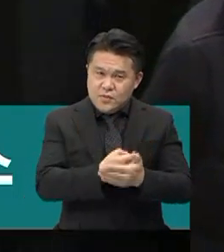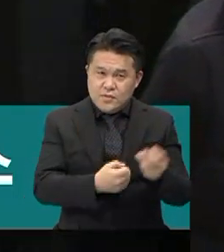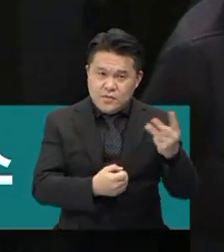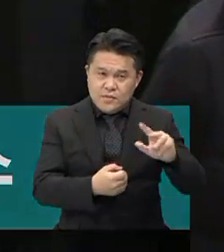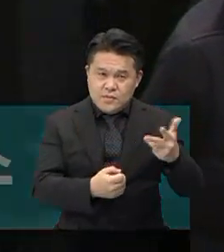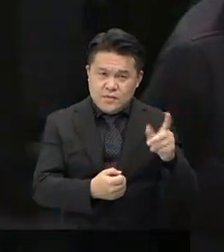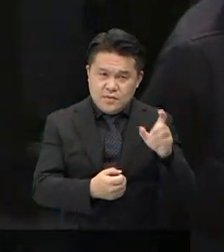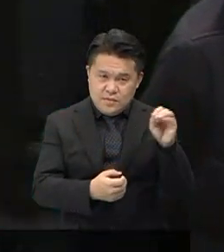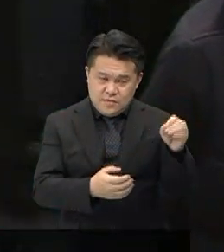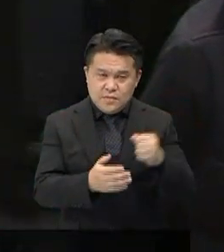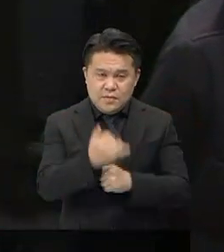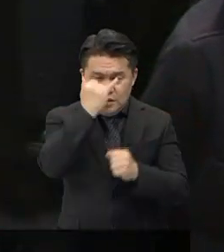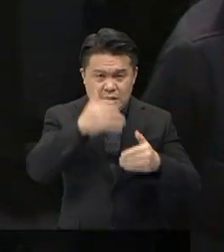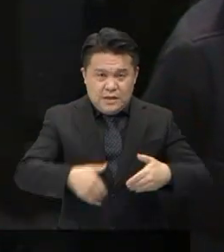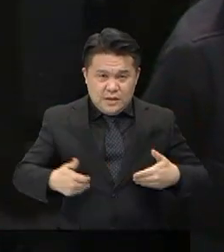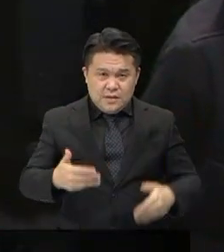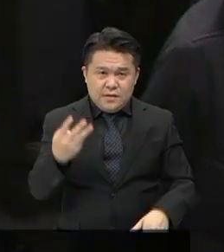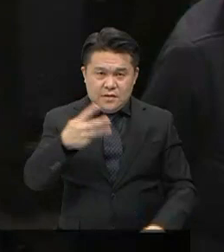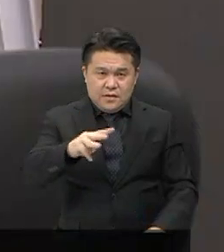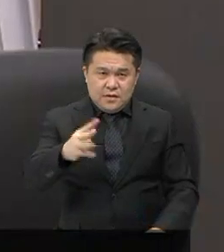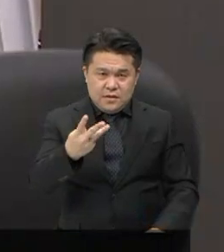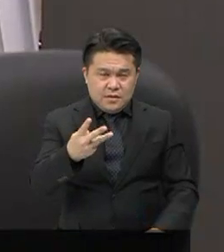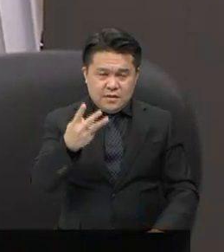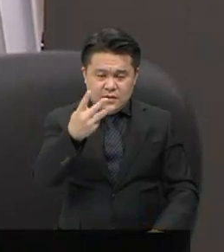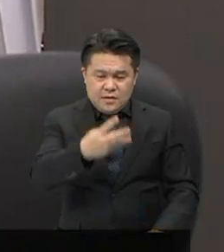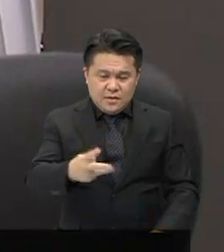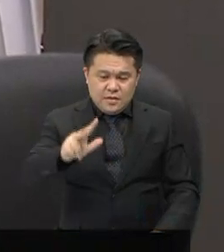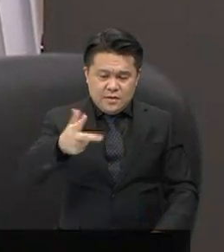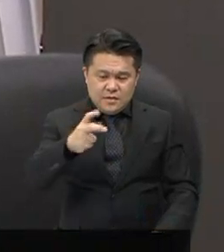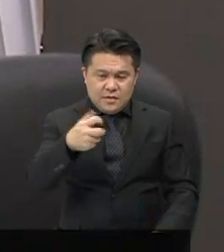원, 충남은 3,728만 원으로 전국 평균을 밑돌았습니다.